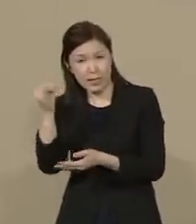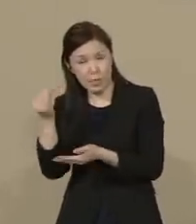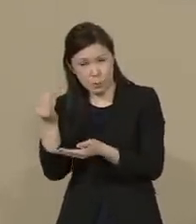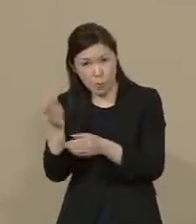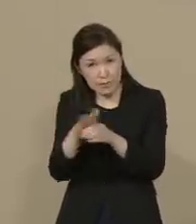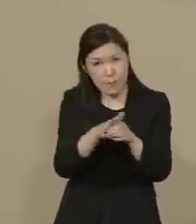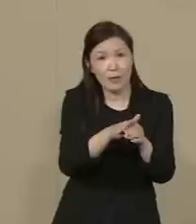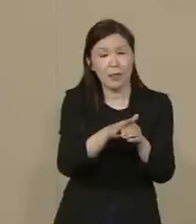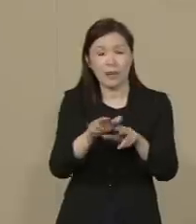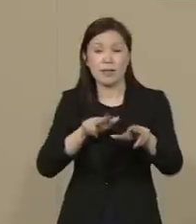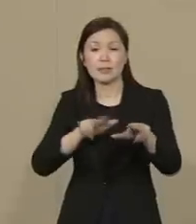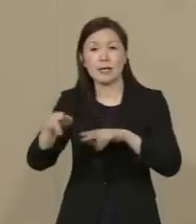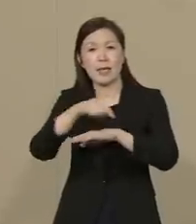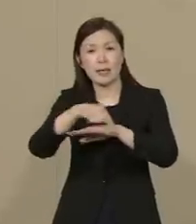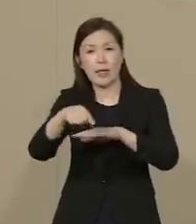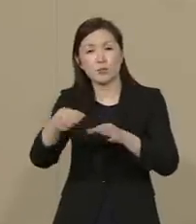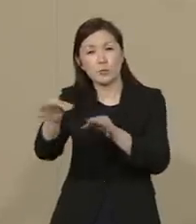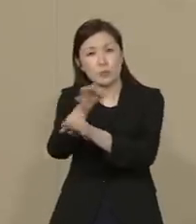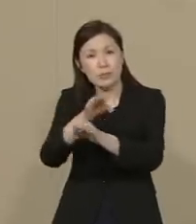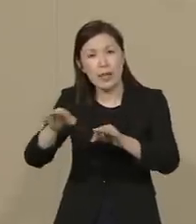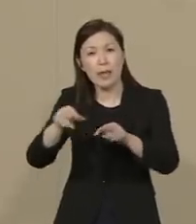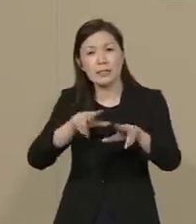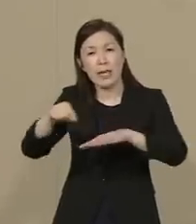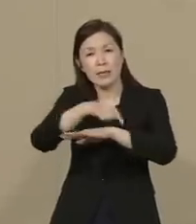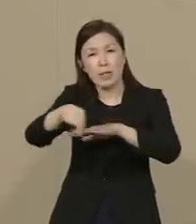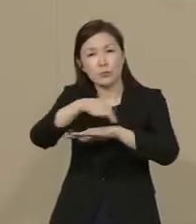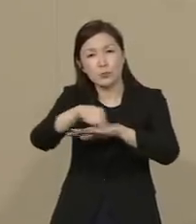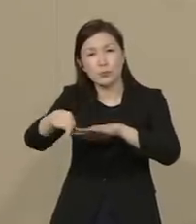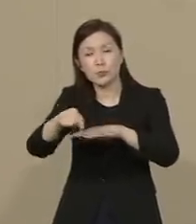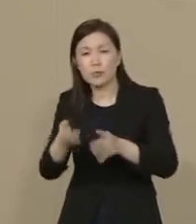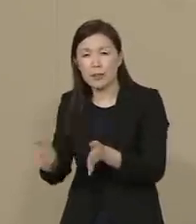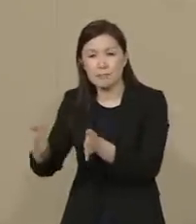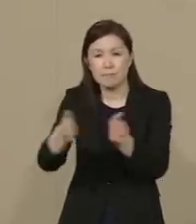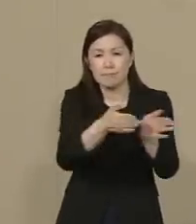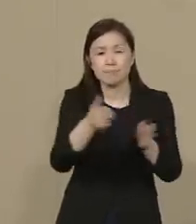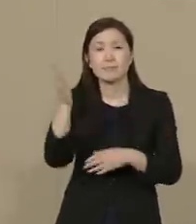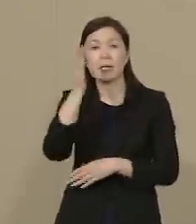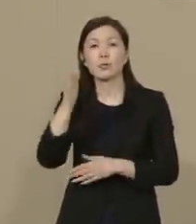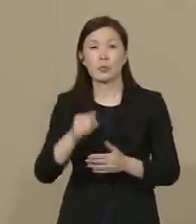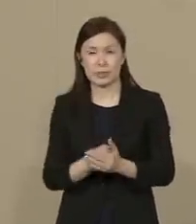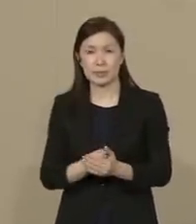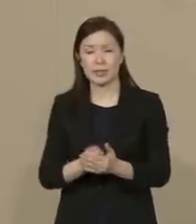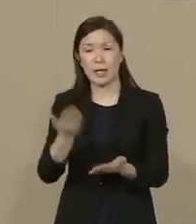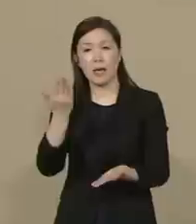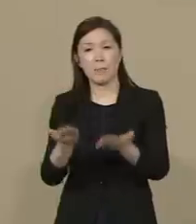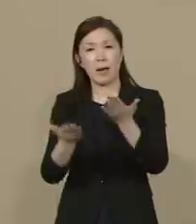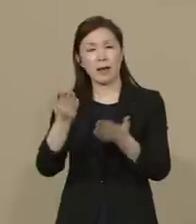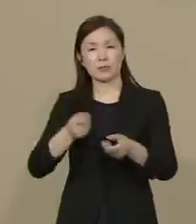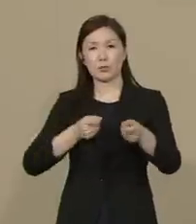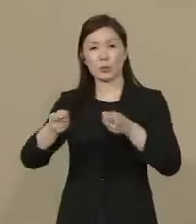政権運営や政策が極端に 走ることのないよう バランスを取る力